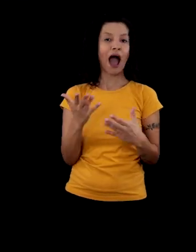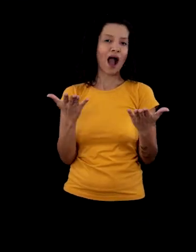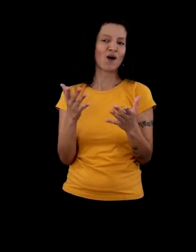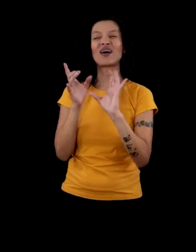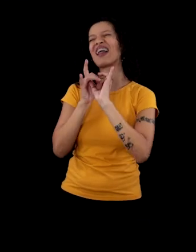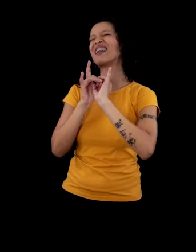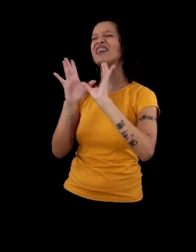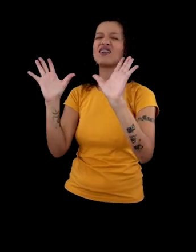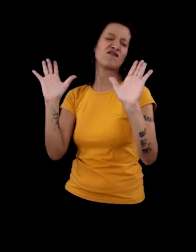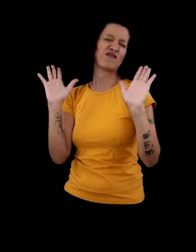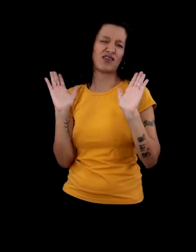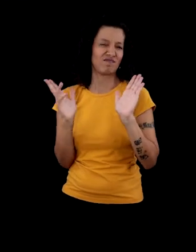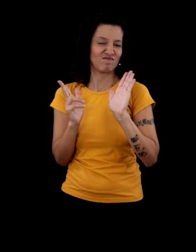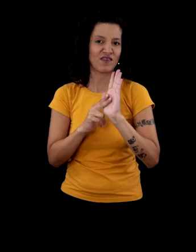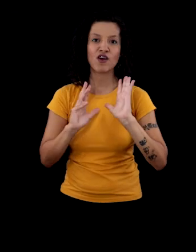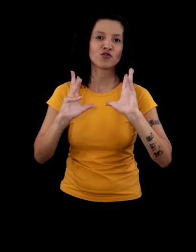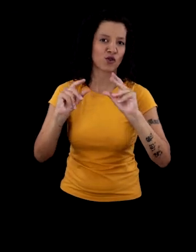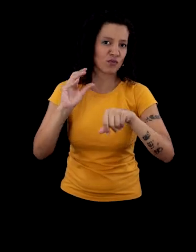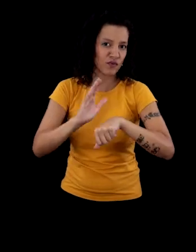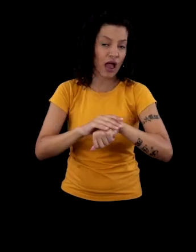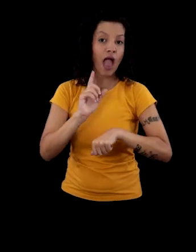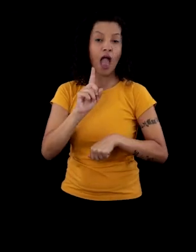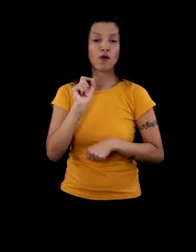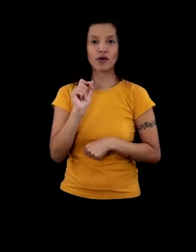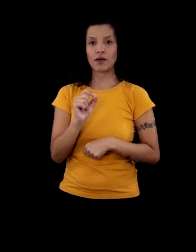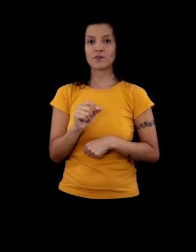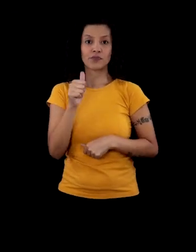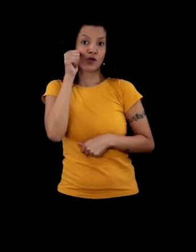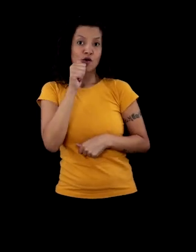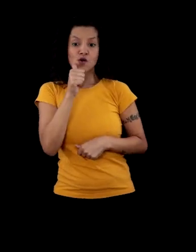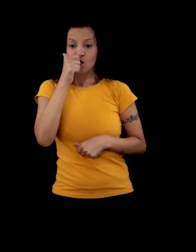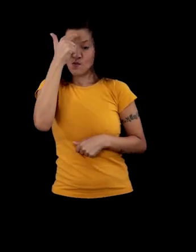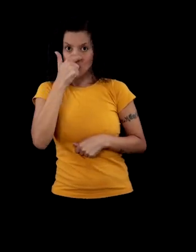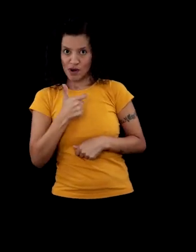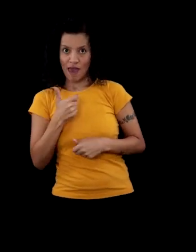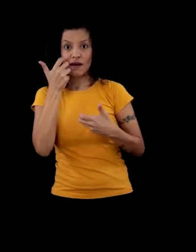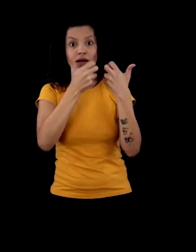que tudo é válido, todo mundo faz, que canta mulher,